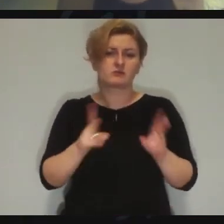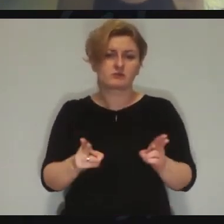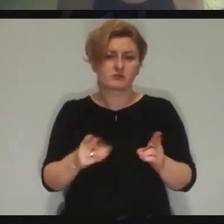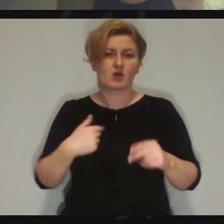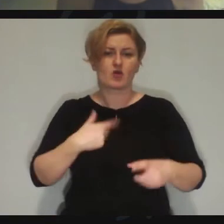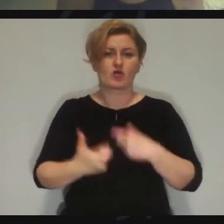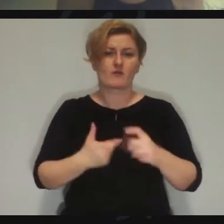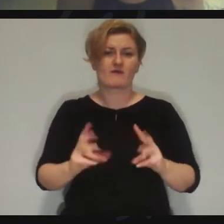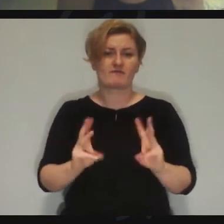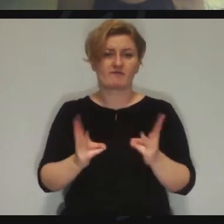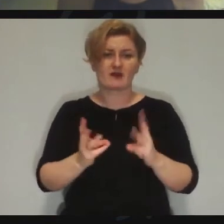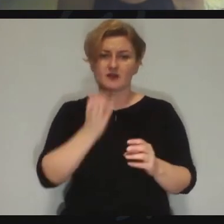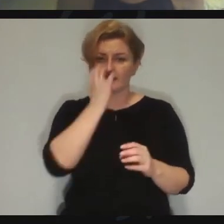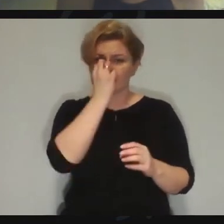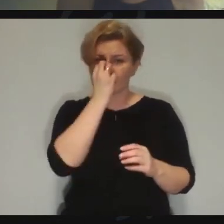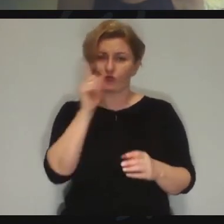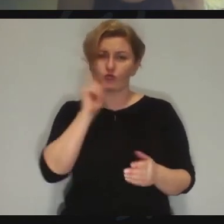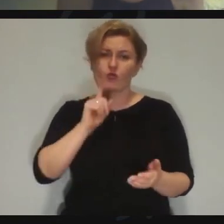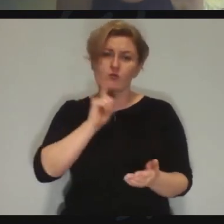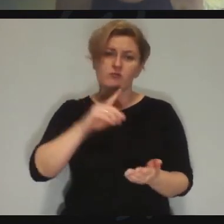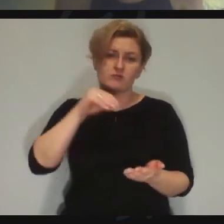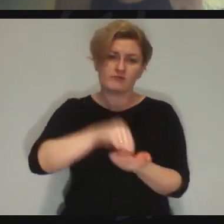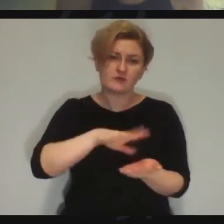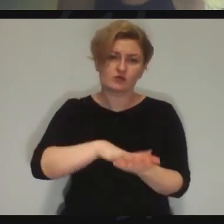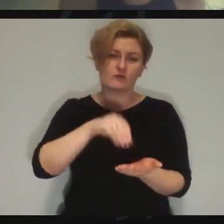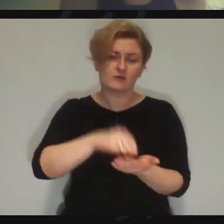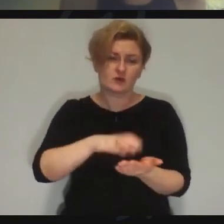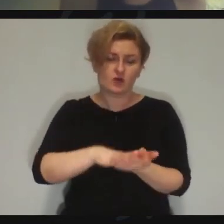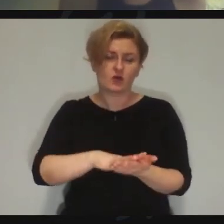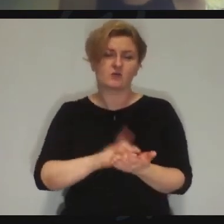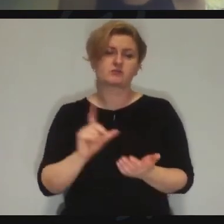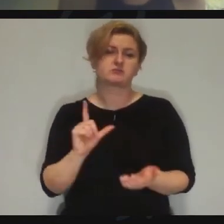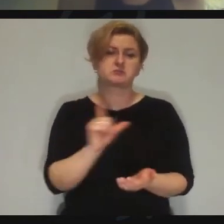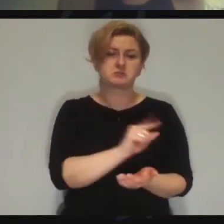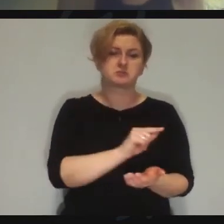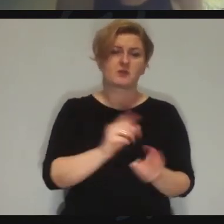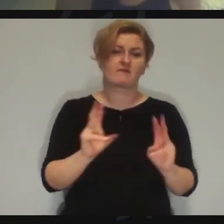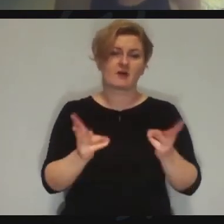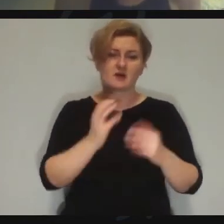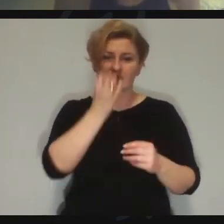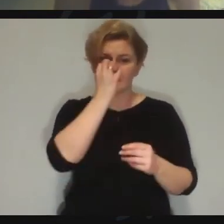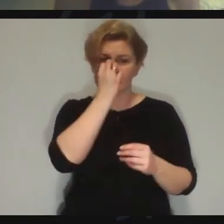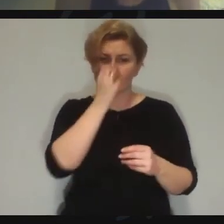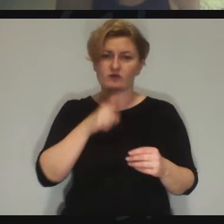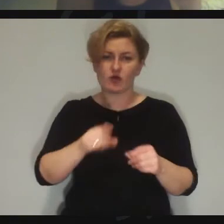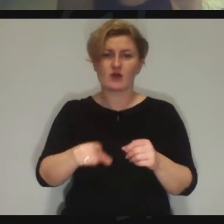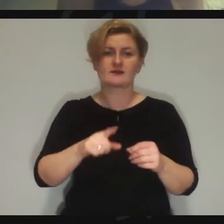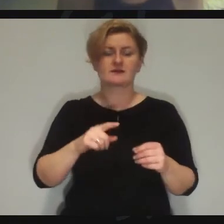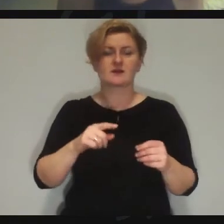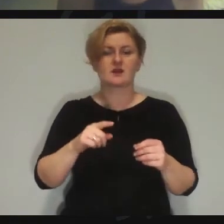Chłopcy zapisują się na nie i wtedy jest to typowy warsztat cyrkowy.